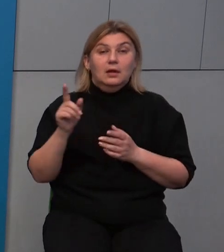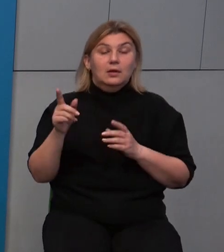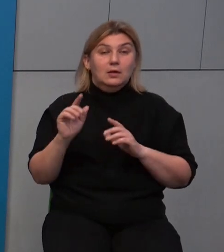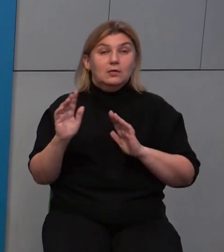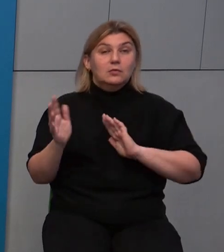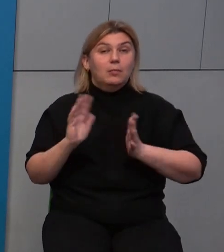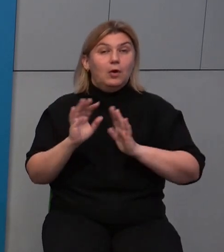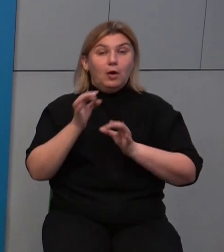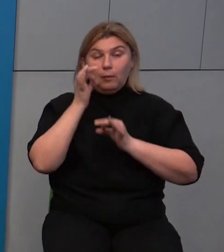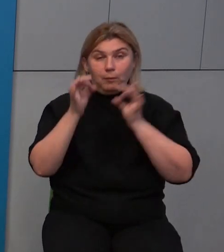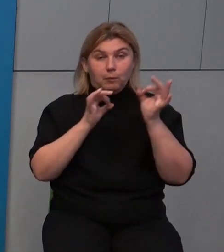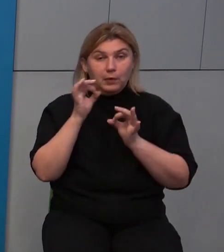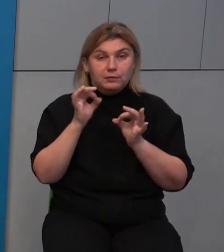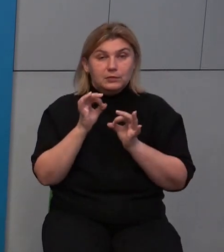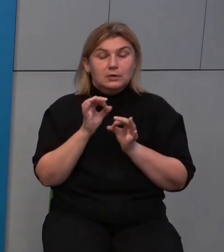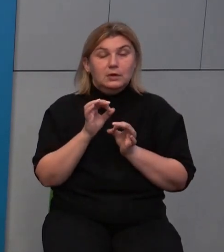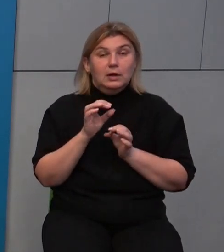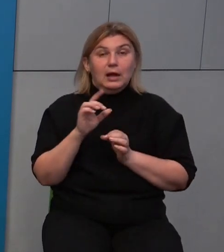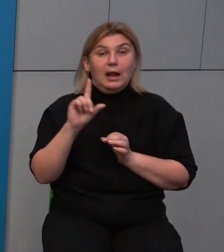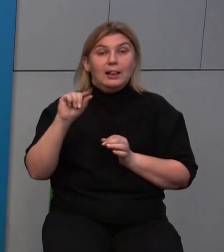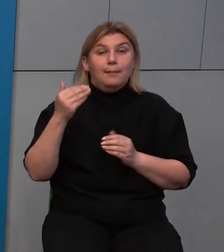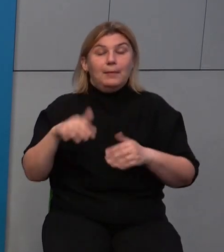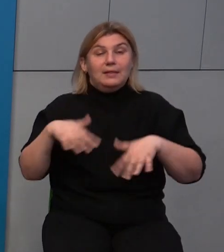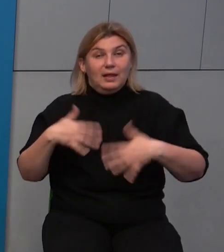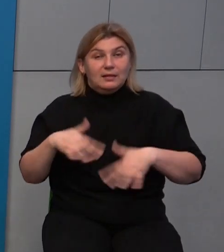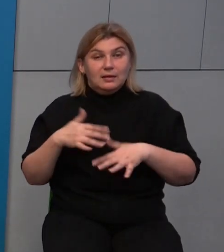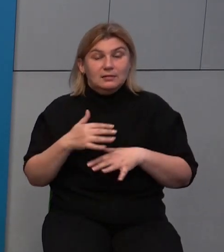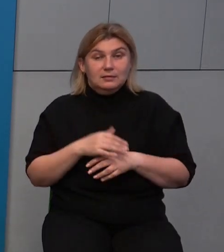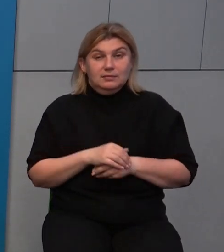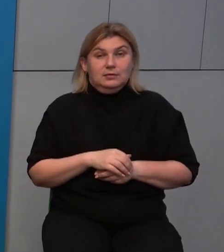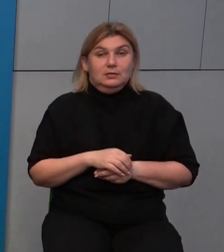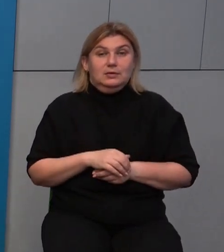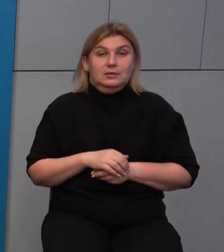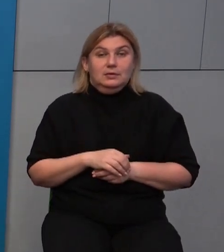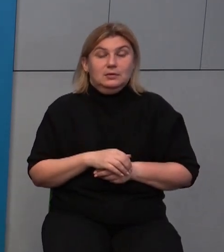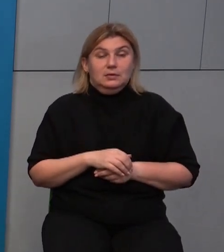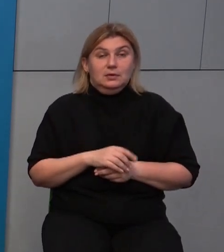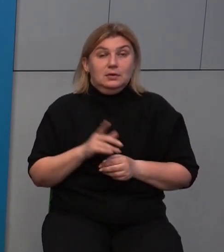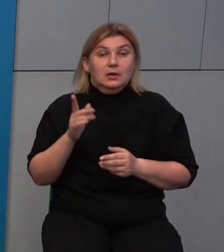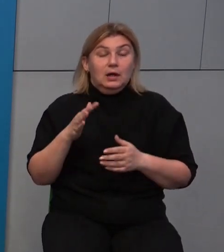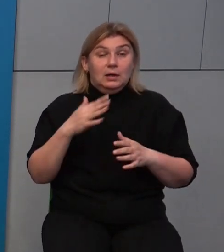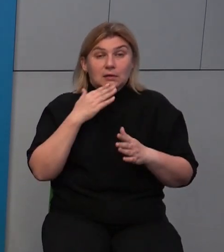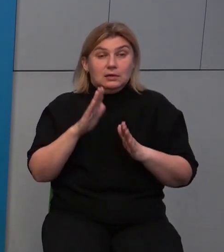opowiedziane o tym, że Lem go denerwuje albo właśnie w recenzjach książek Lema